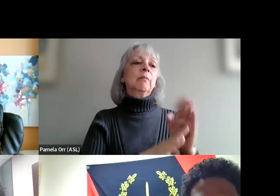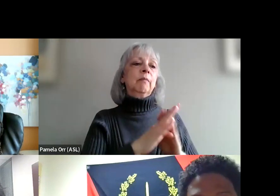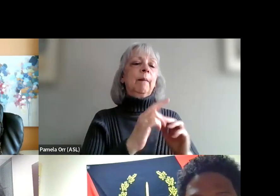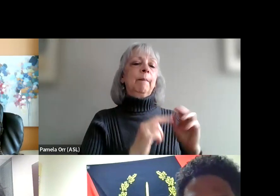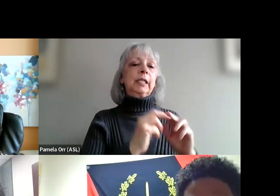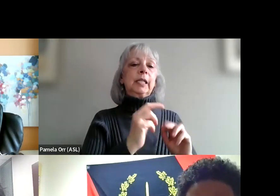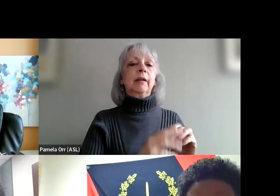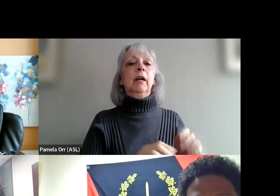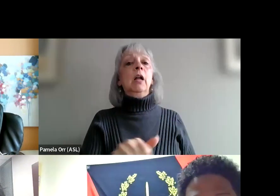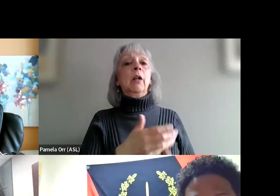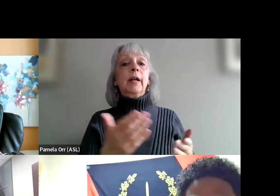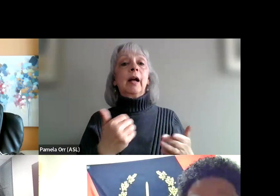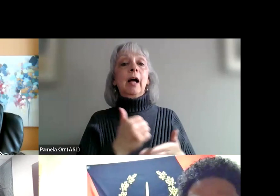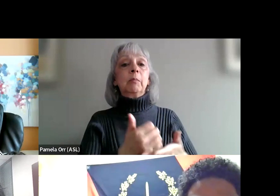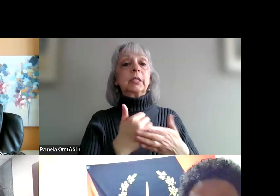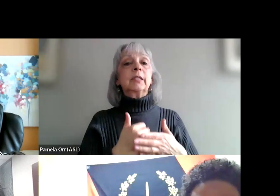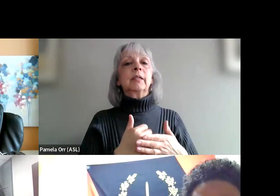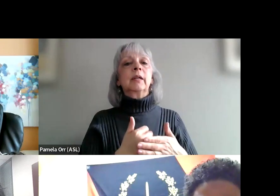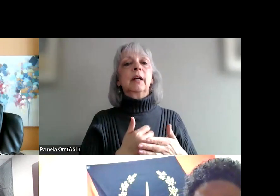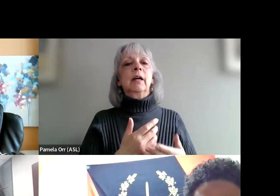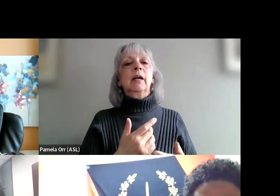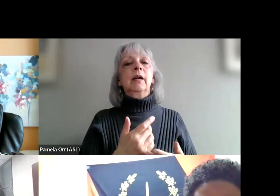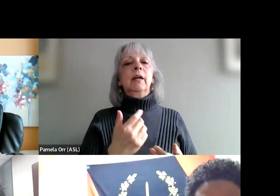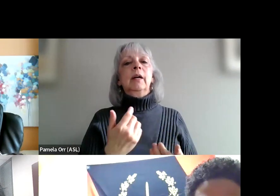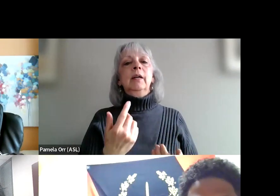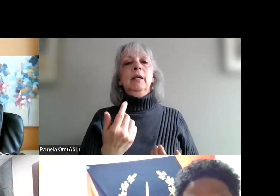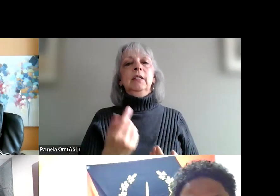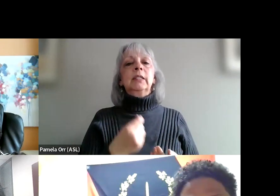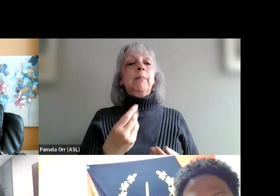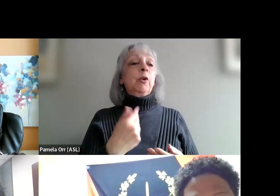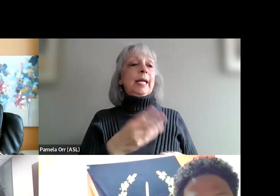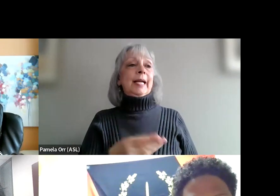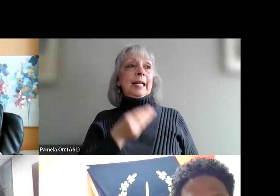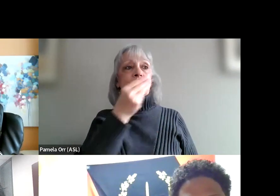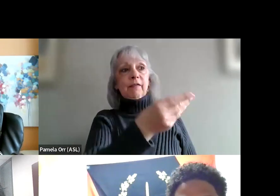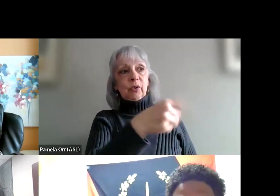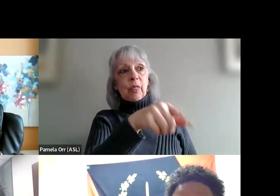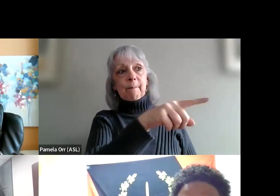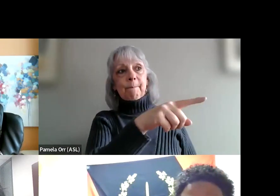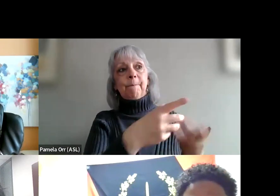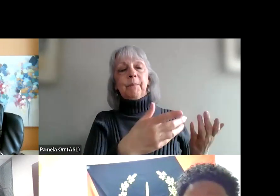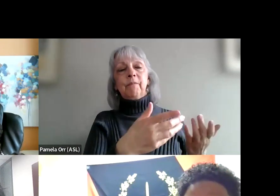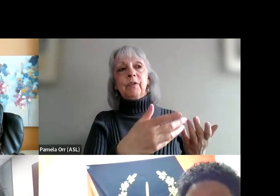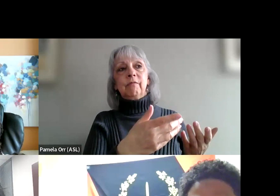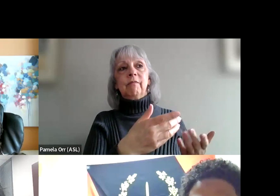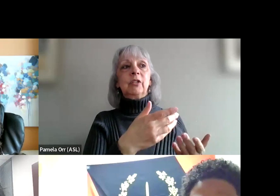que nos ayuda es tener cosas a mano. Algo que podemos simplemente darles para entablar una conversación.